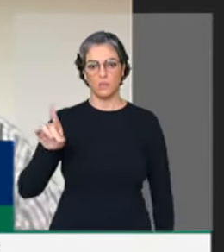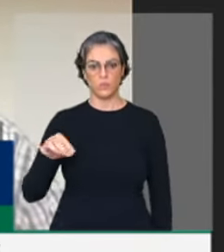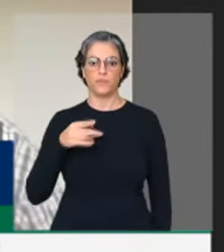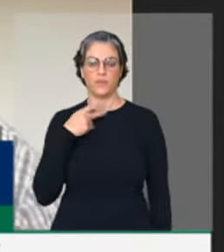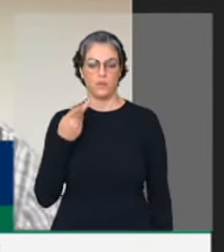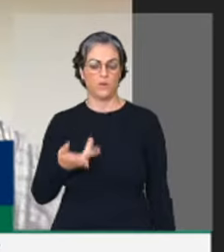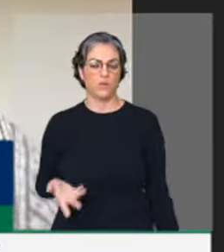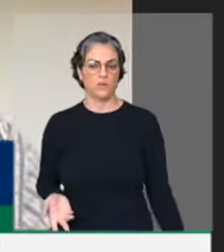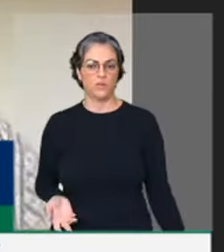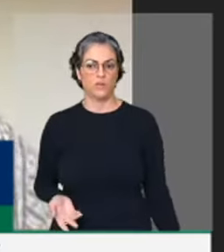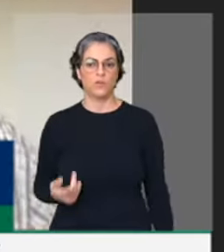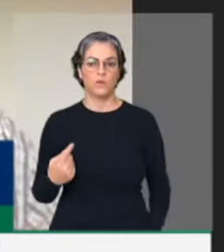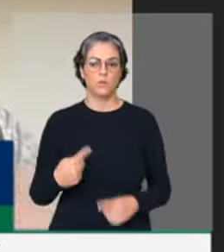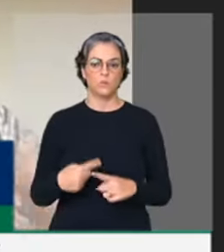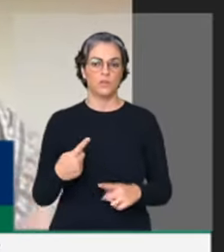UMA PRESSÃO E A UM LOBBY DE DONOS... DE HOSPITAIS DA REDE